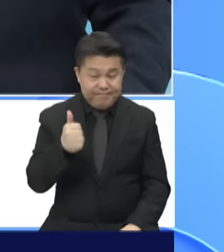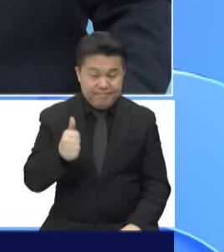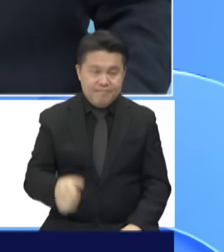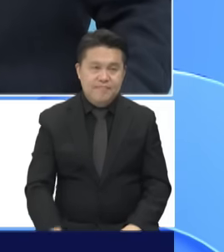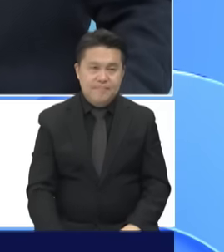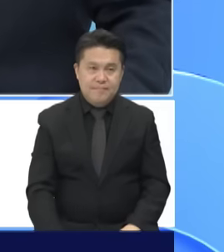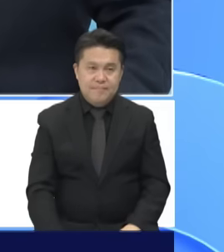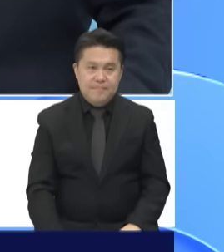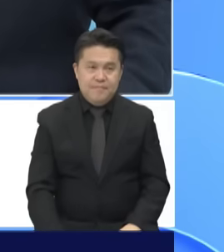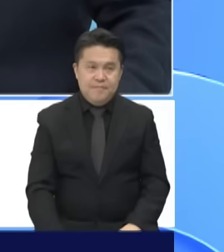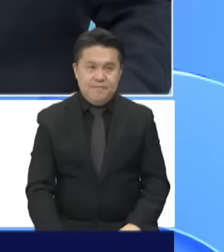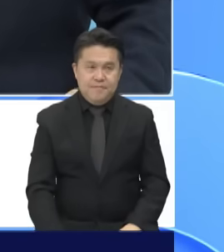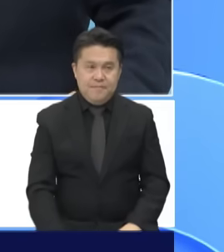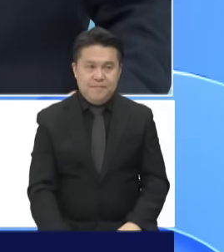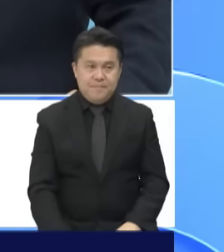포트폴리오의 한 측면으로 또 이야기를 하고 있습니다.